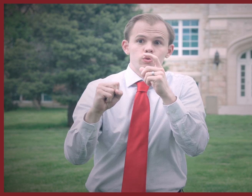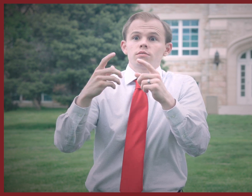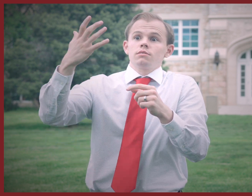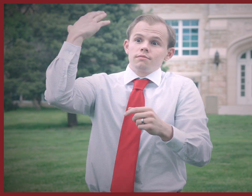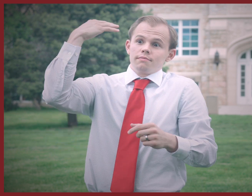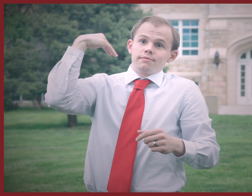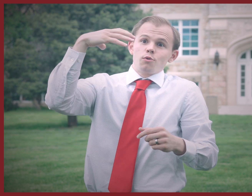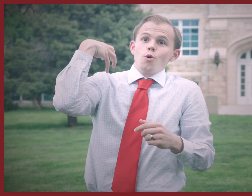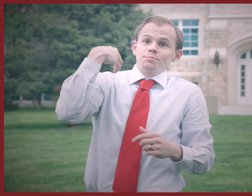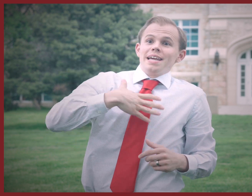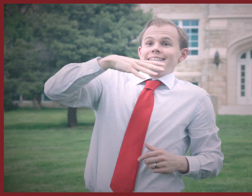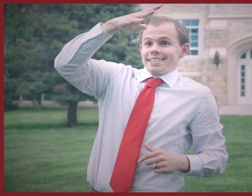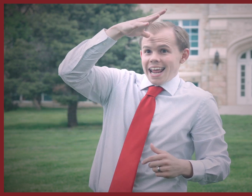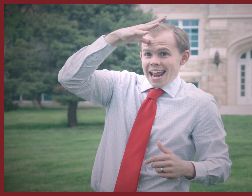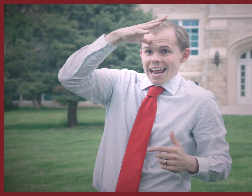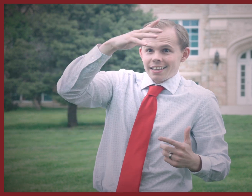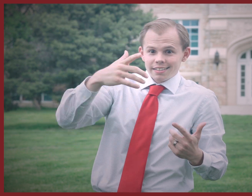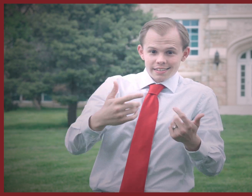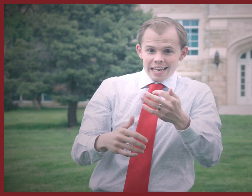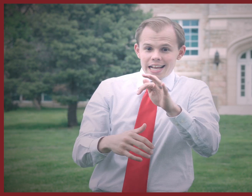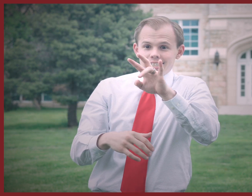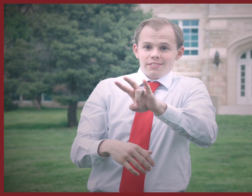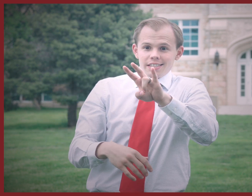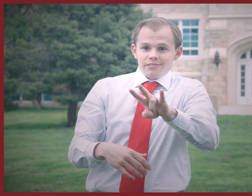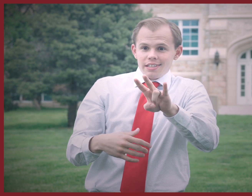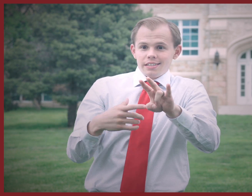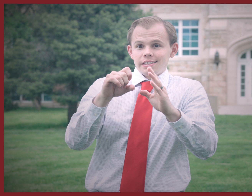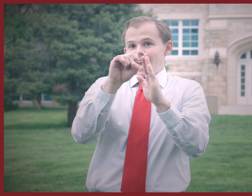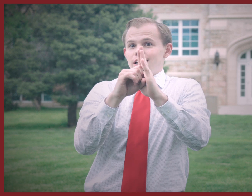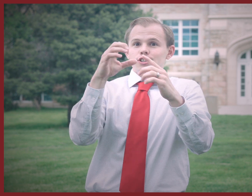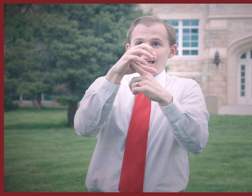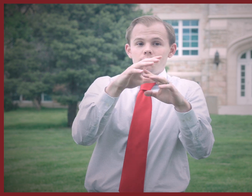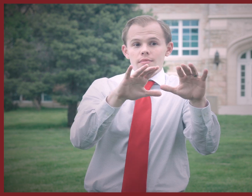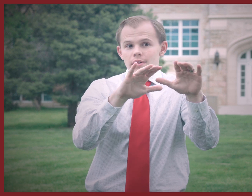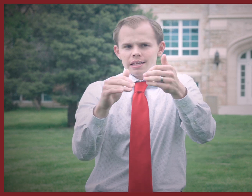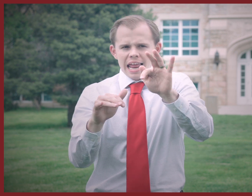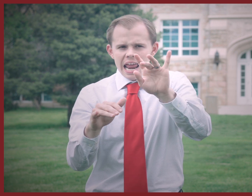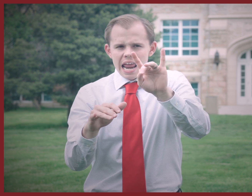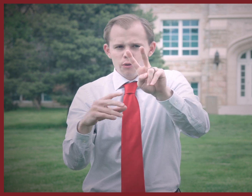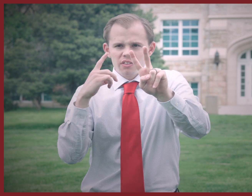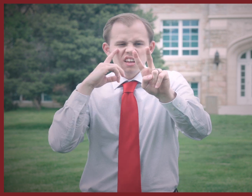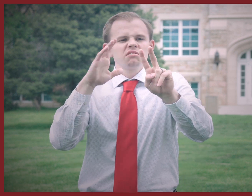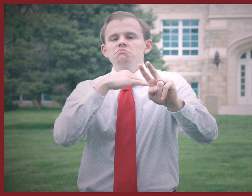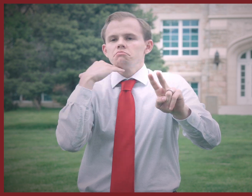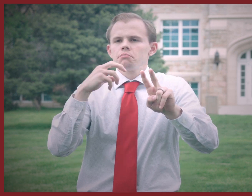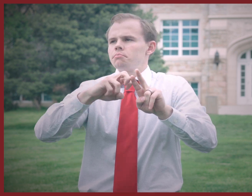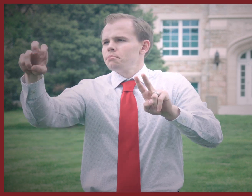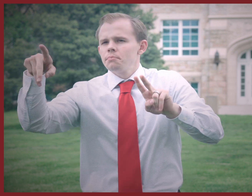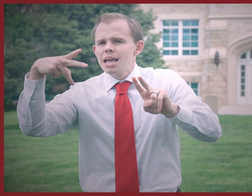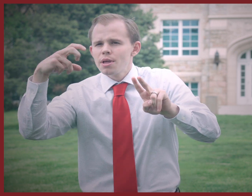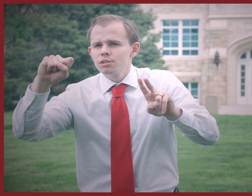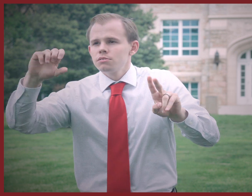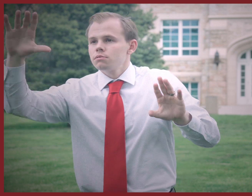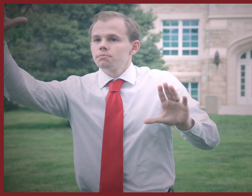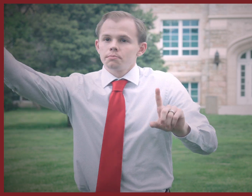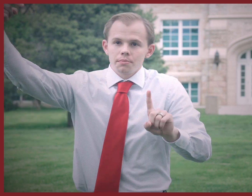a quien, en el pasado, entrenó a mi papá. En 1977 eran los campeones del estado. Y creo que alrededor de 1982, fue a la escuela Palmer